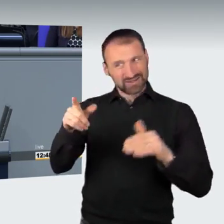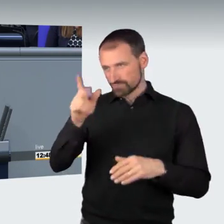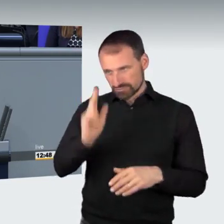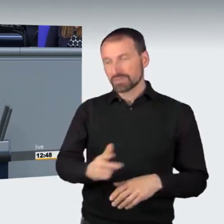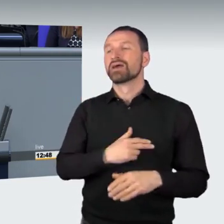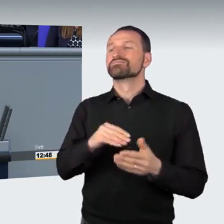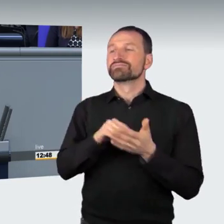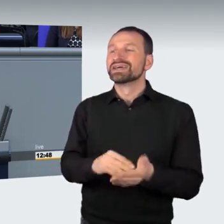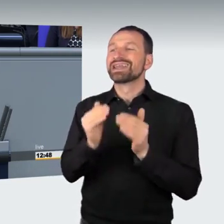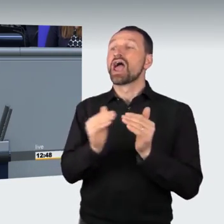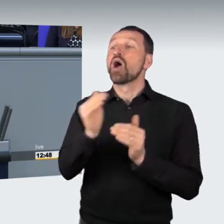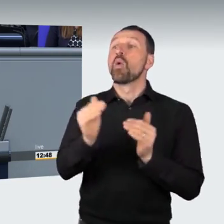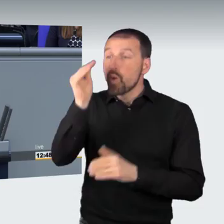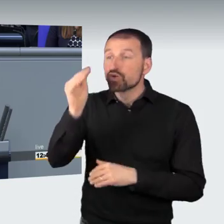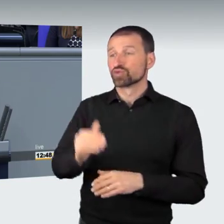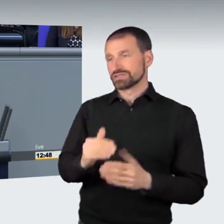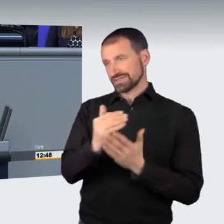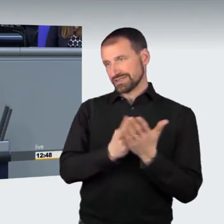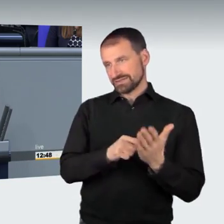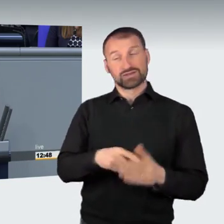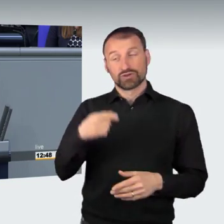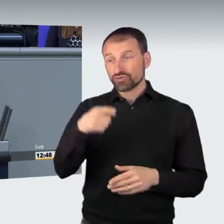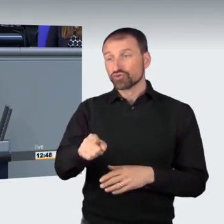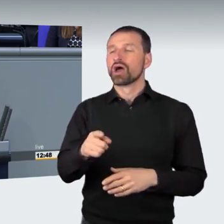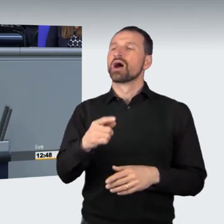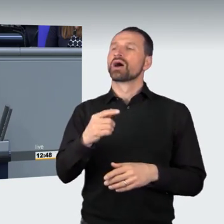und Mieterhöhungen bei Neubau und Modernisierungen zulässig sind.